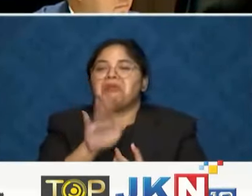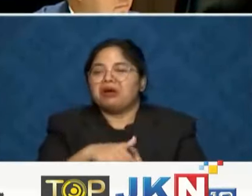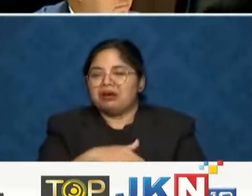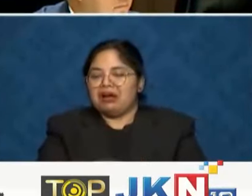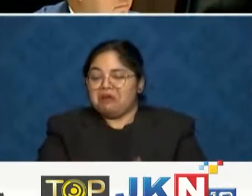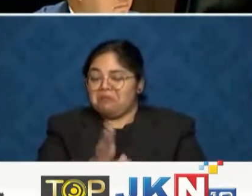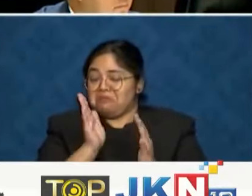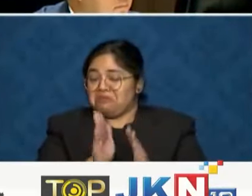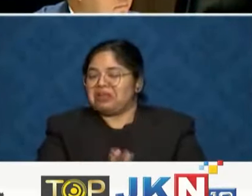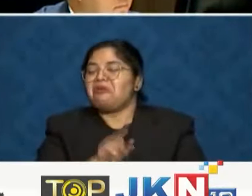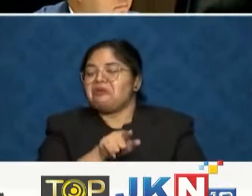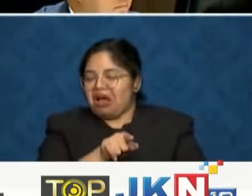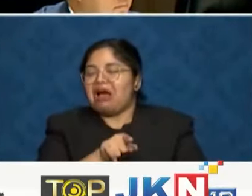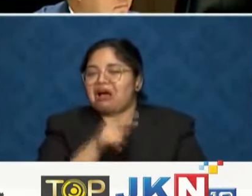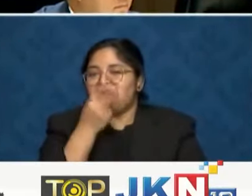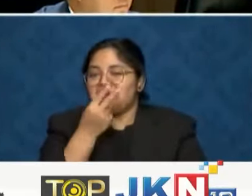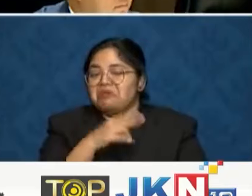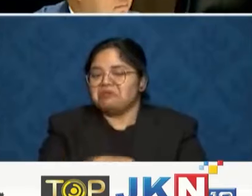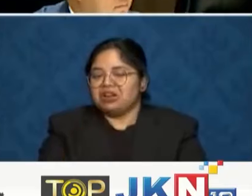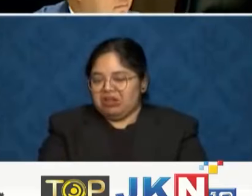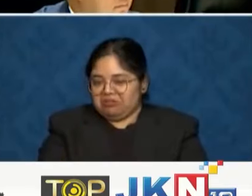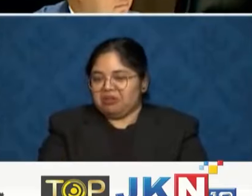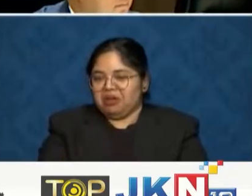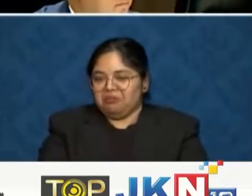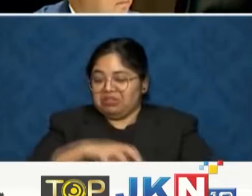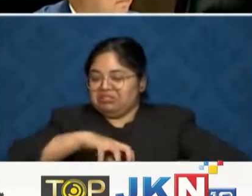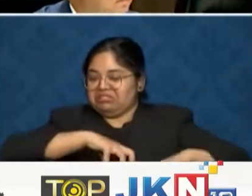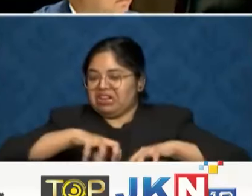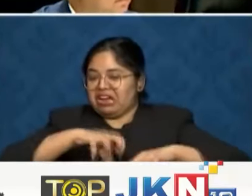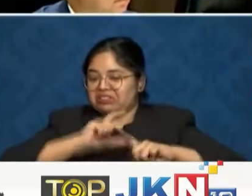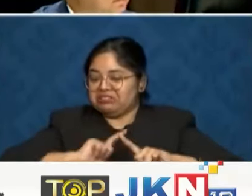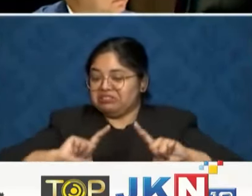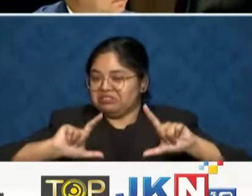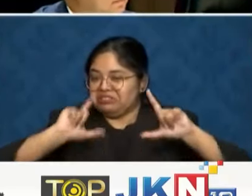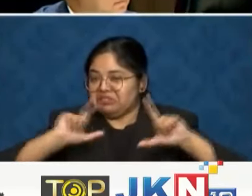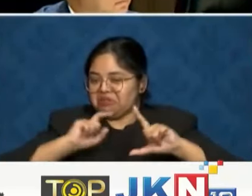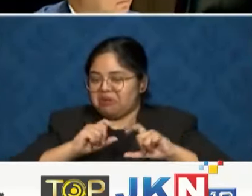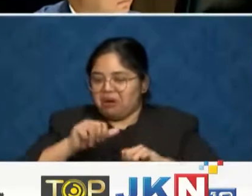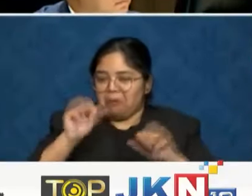แต่ผู้จัดบอกว่ายังไม่ยืนยันเลยนะประเด็น ที่ 4 นะครับเรื่องของหยุดสร้างภาพอันนี้